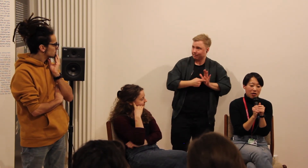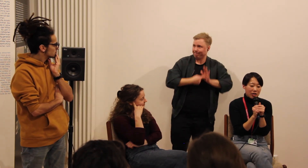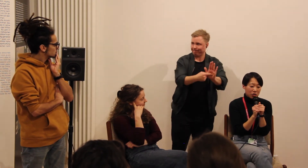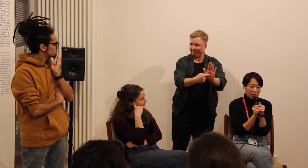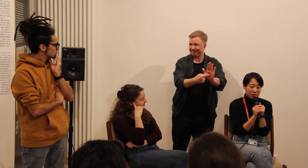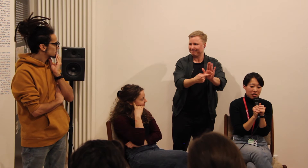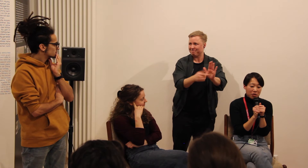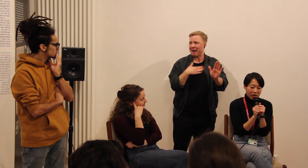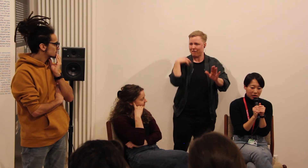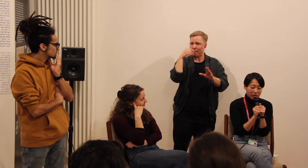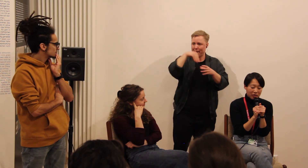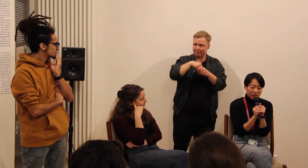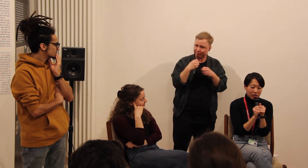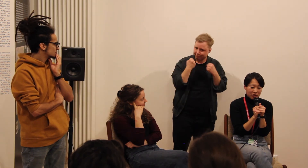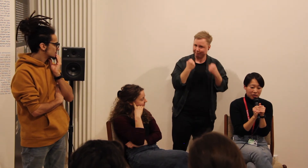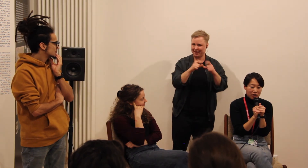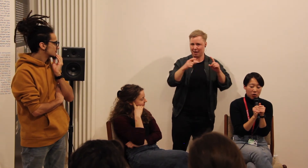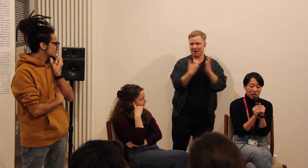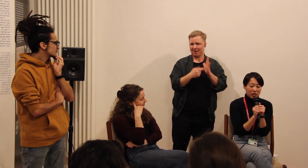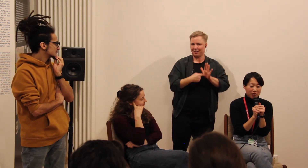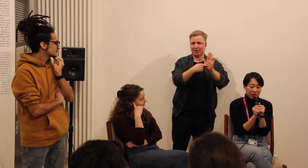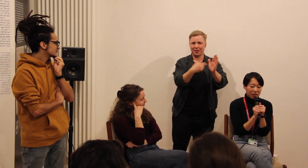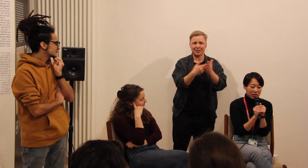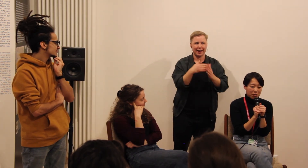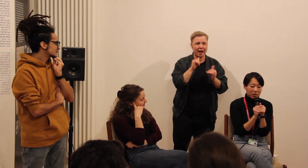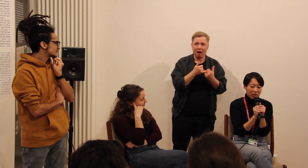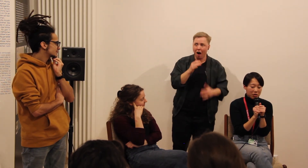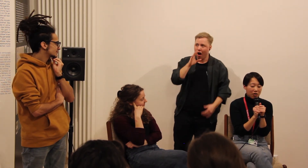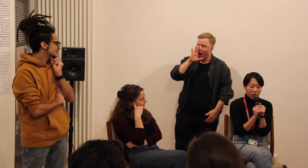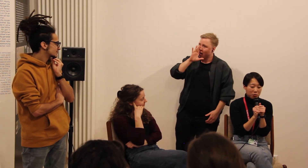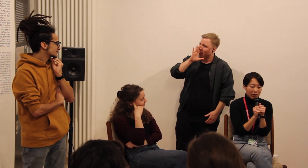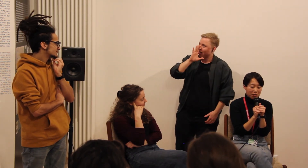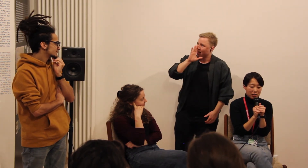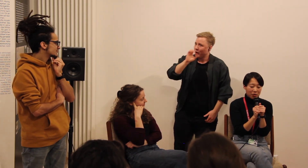Sie haben den Film wirklich genossen und haben ihn auch einige Male gesehen.